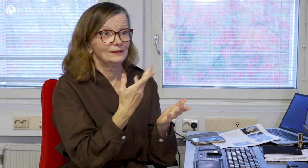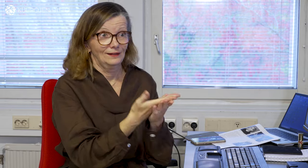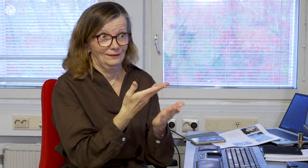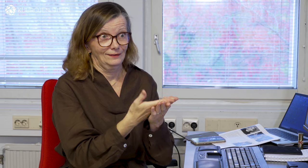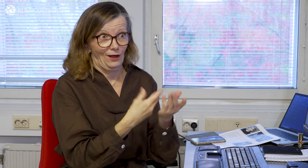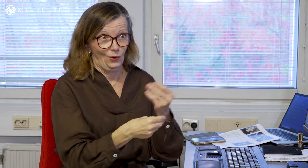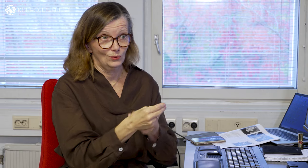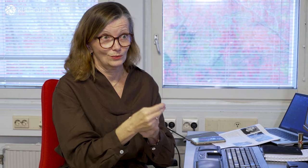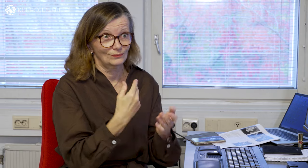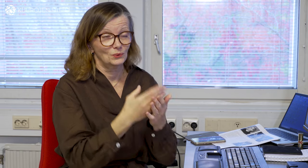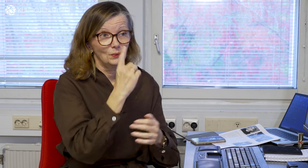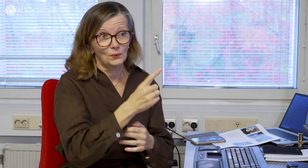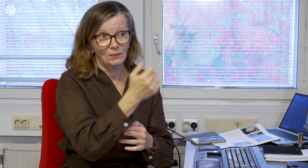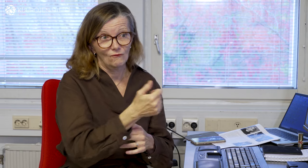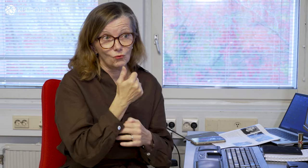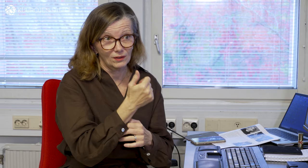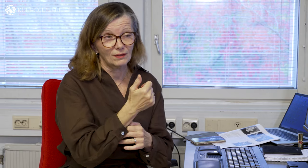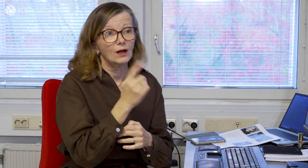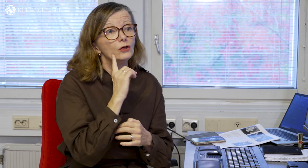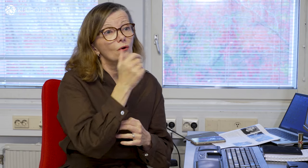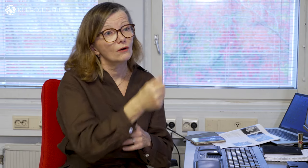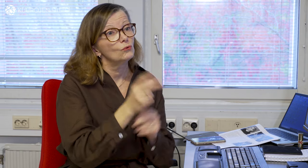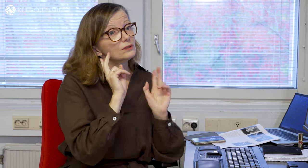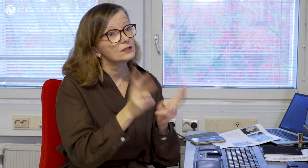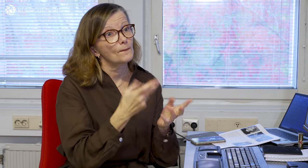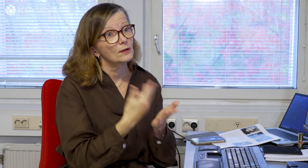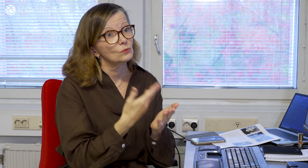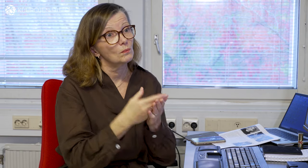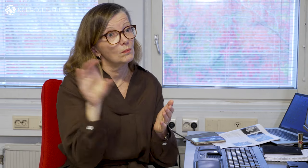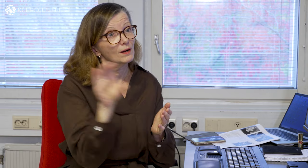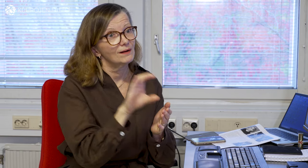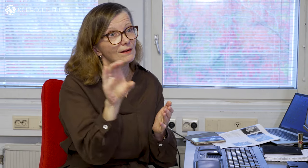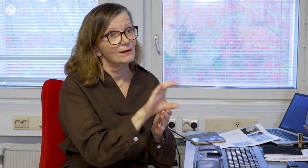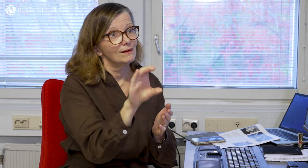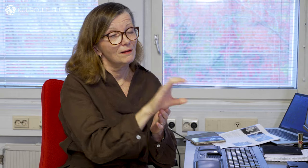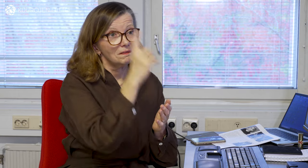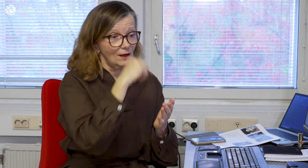Rahoitus ei ole noussut 10 vuoden aikana yhtään.